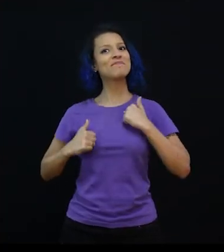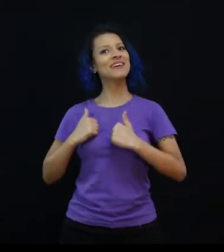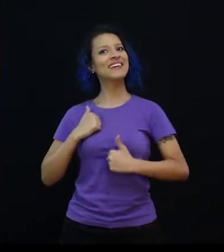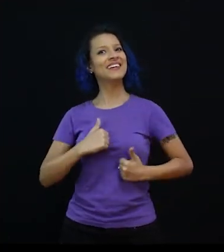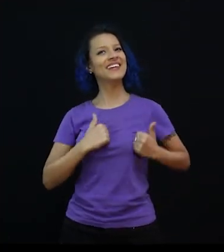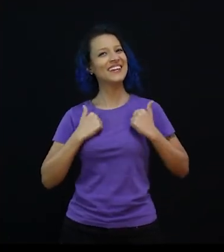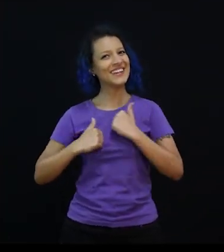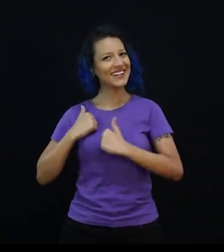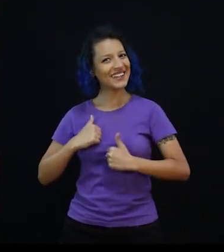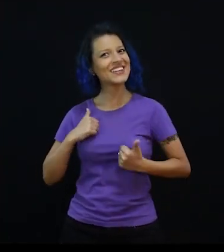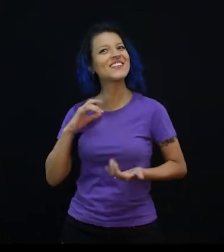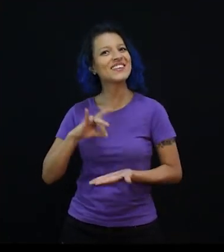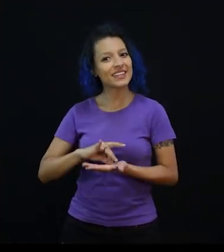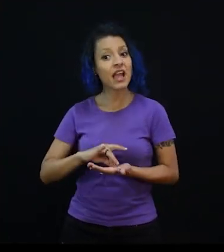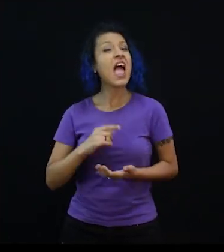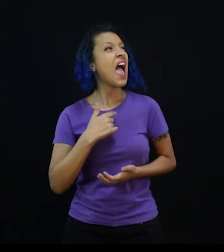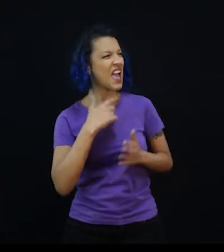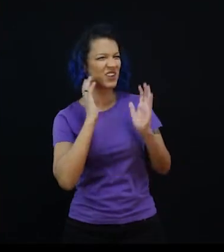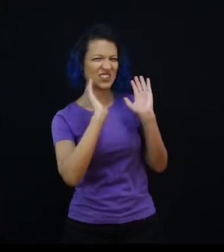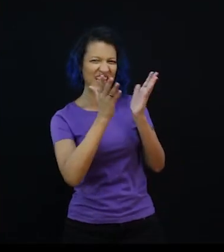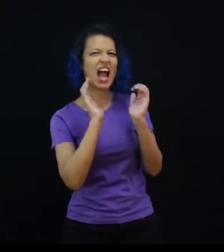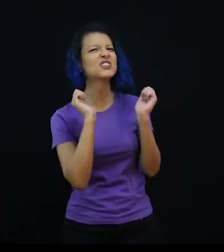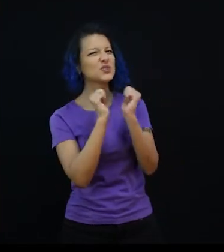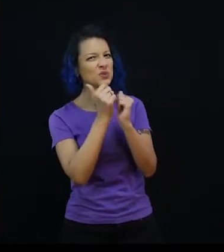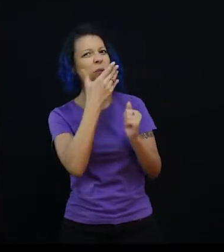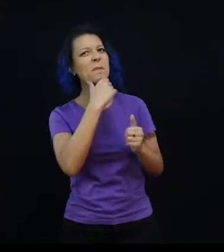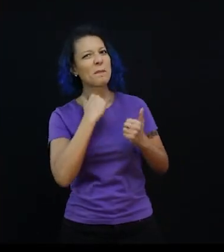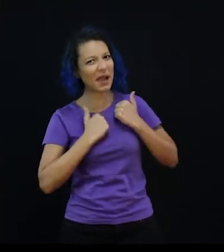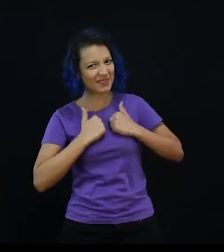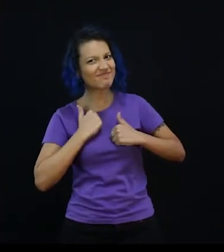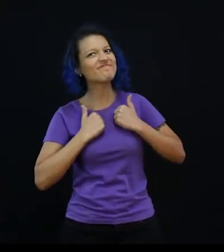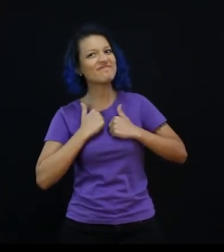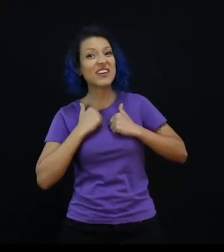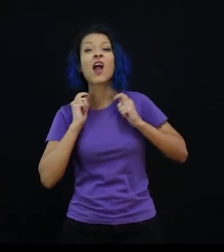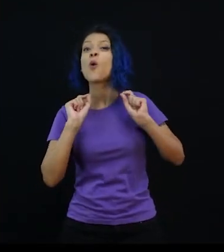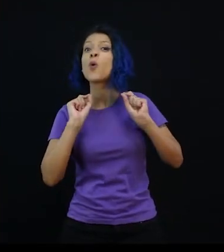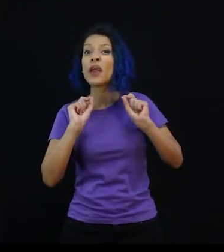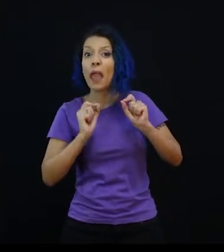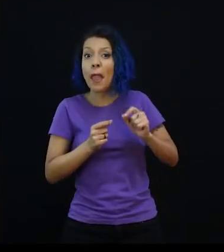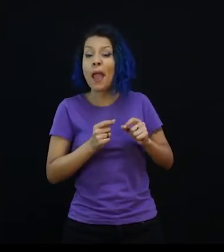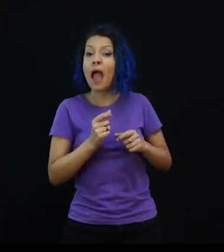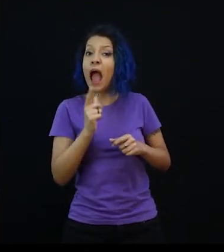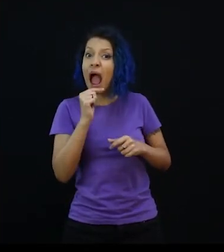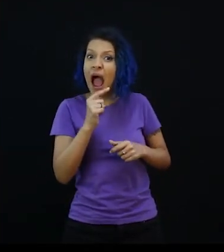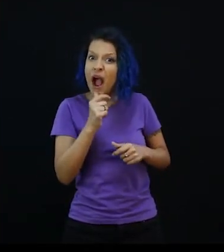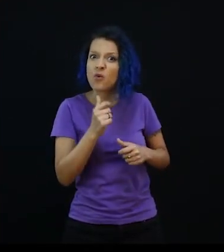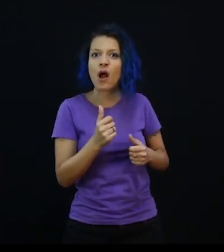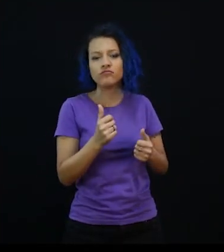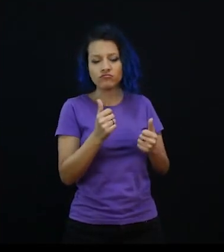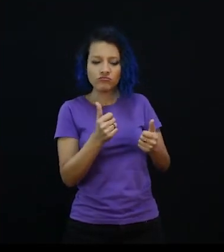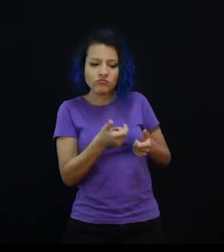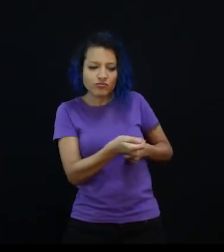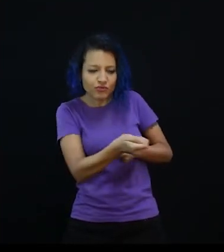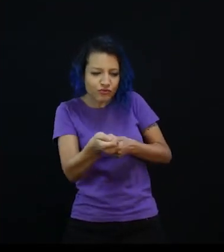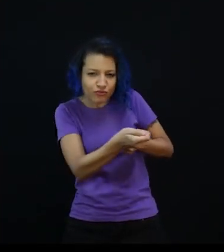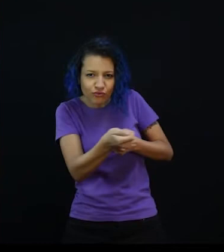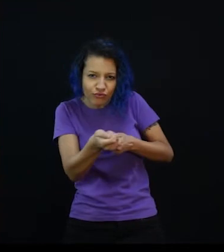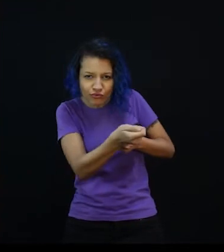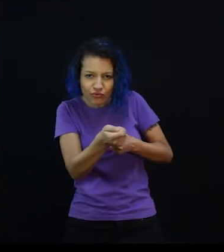Eu já fiz isso no banho. A gente já fez tomando banho de mangueira, a gente já fez tomando banho de chuveiro, já fez de um monte de jeito.